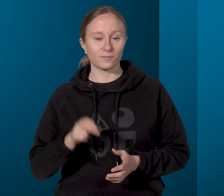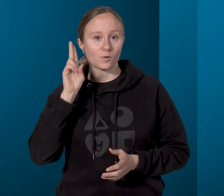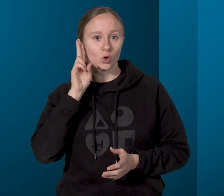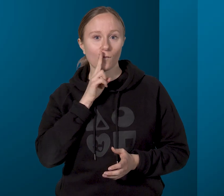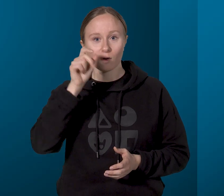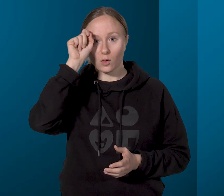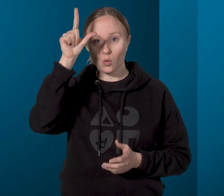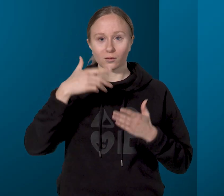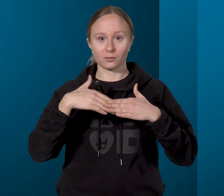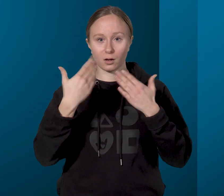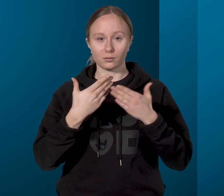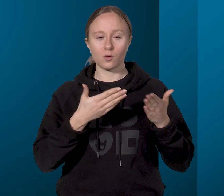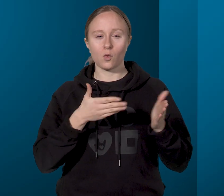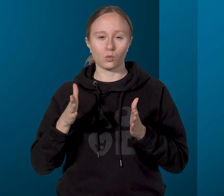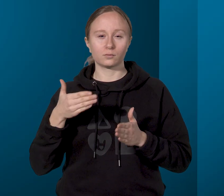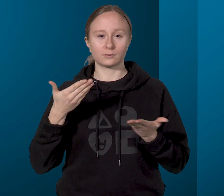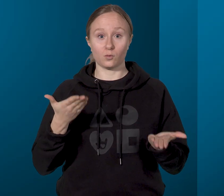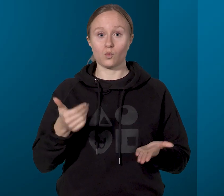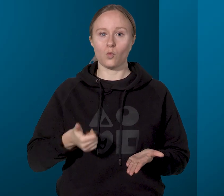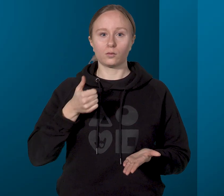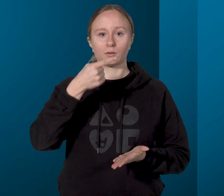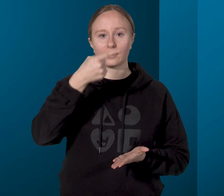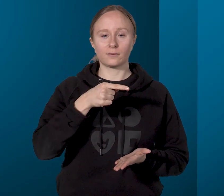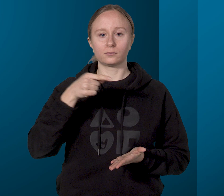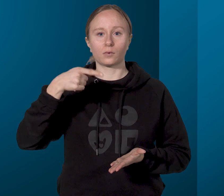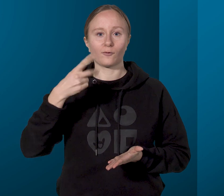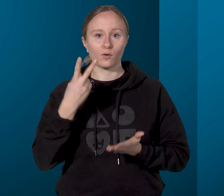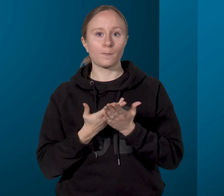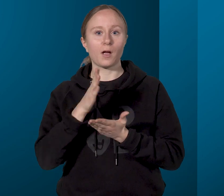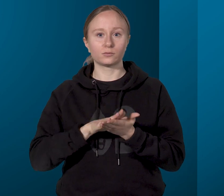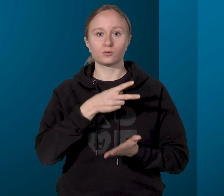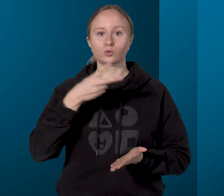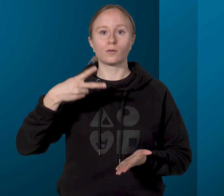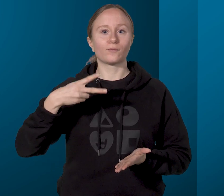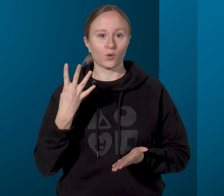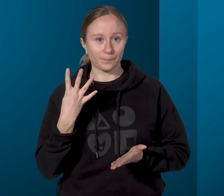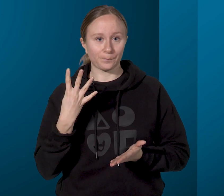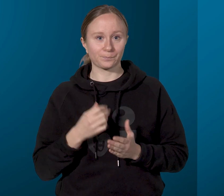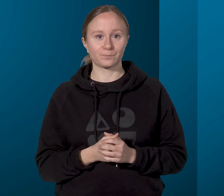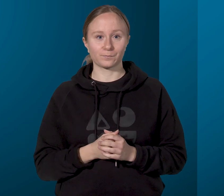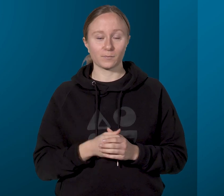De nationella kulturdagarna för döva äger rum i år den 10–12 maj 2024, -